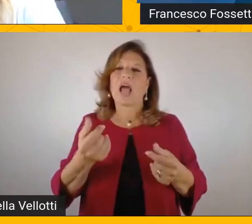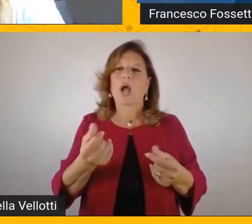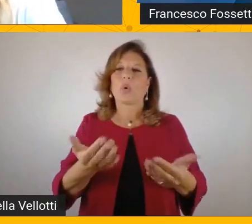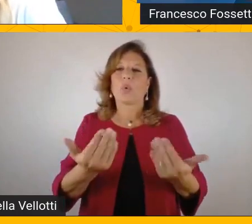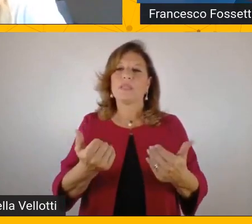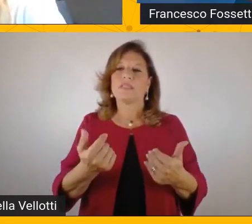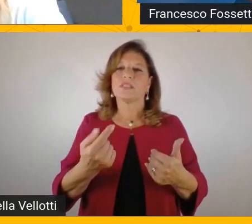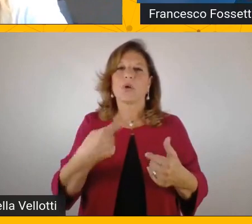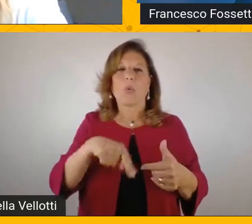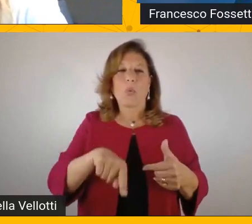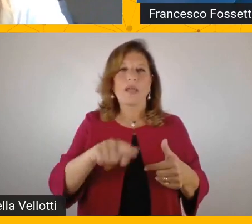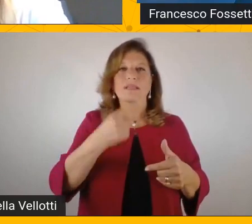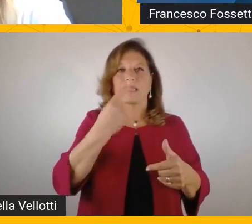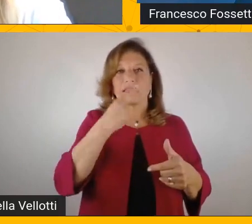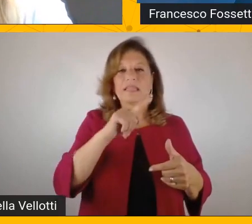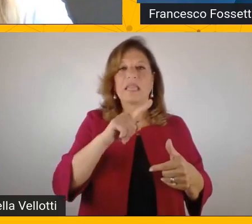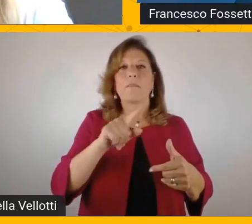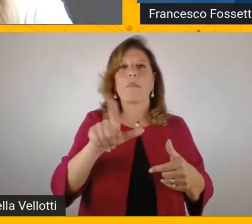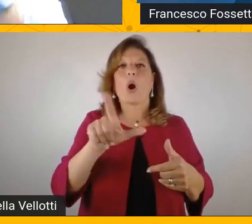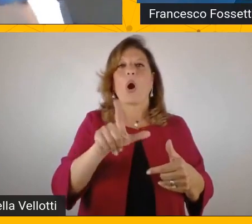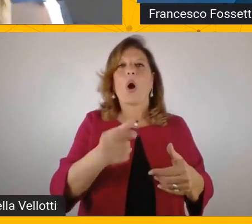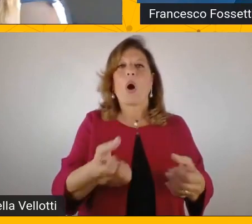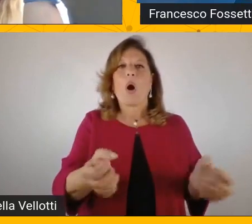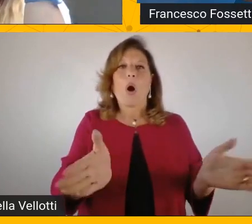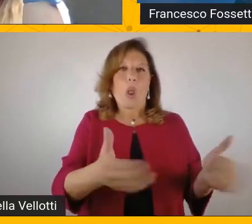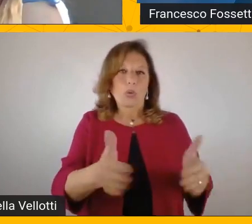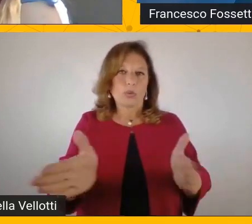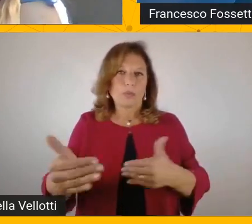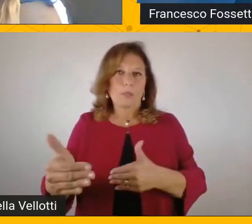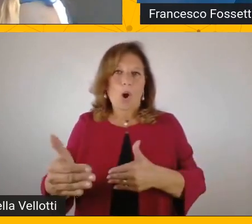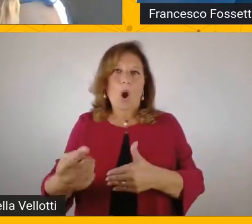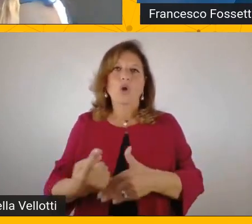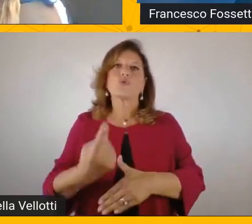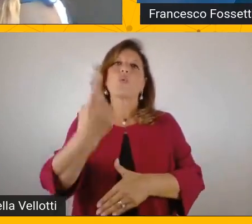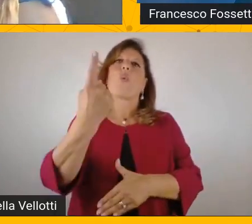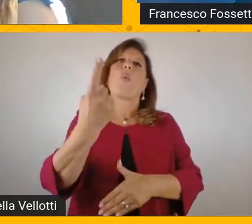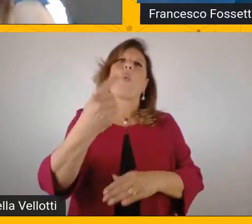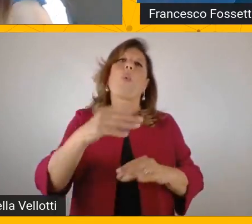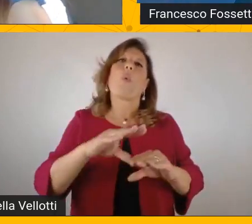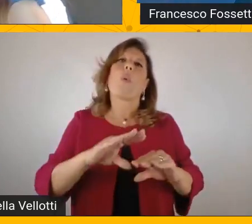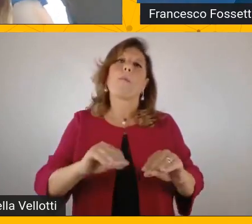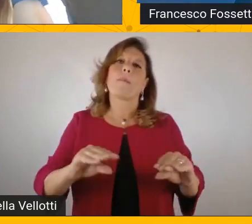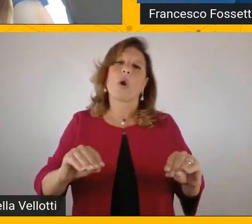correre l'acquisto insomma di queste look box eh o